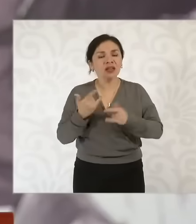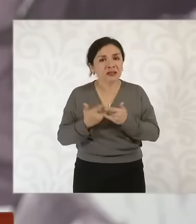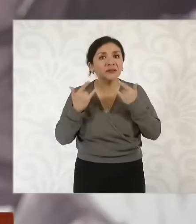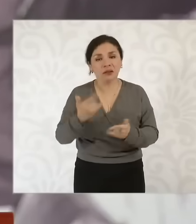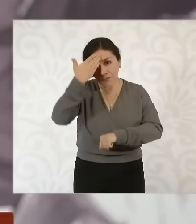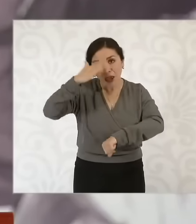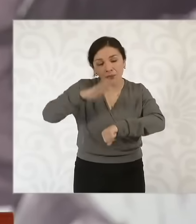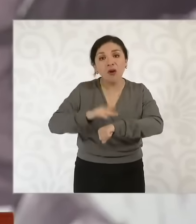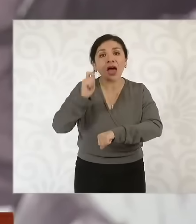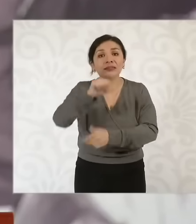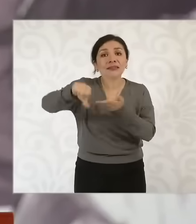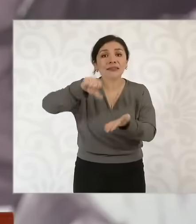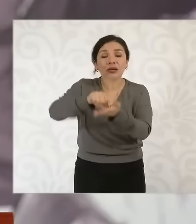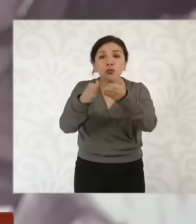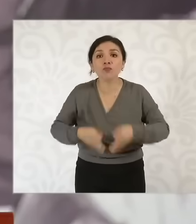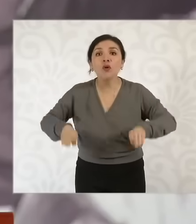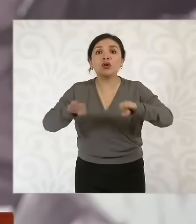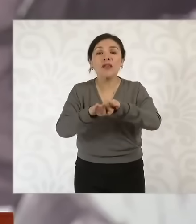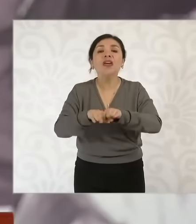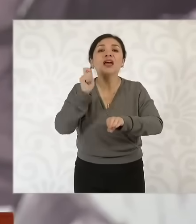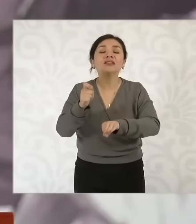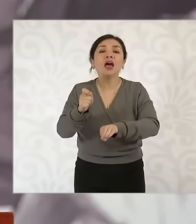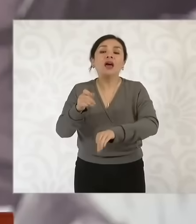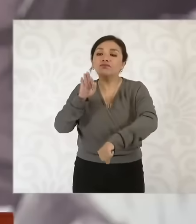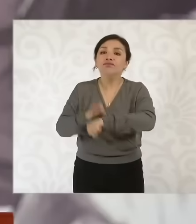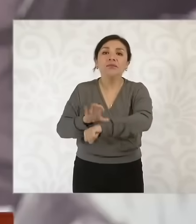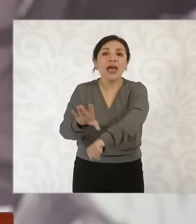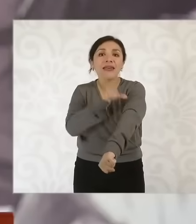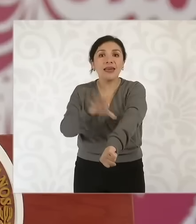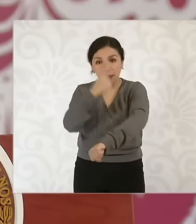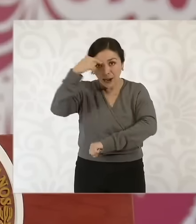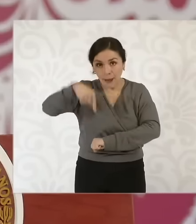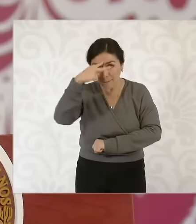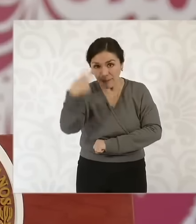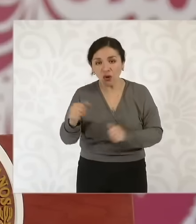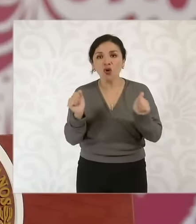está en el centro del segundo piso de la cuarta transformación con visión de Estado y teniendo